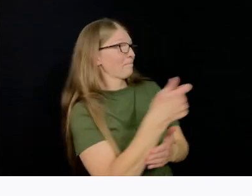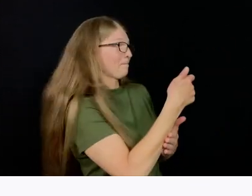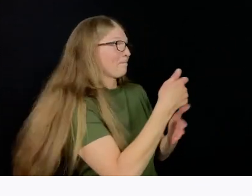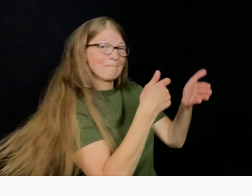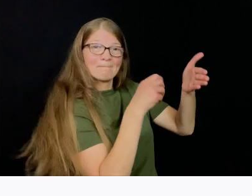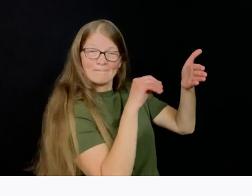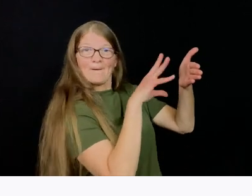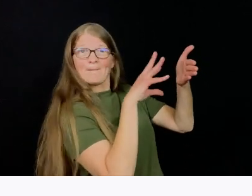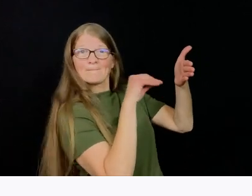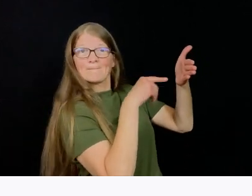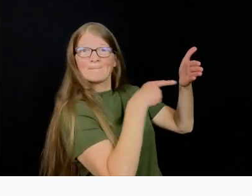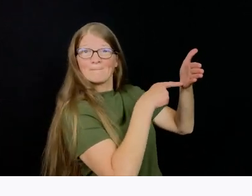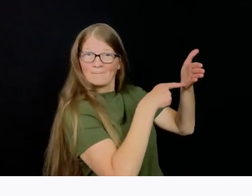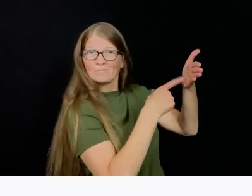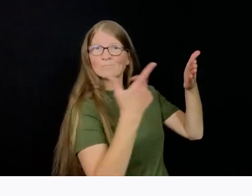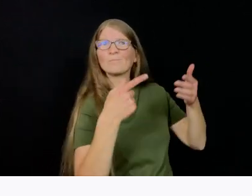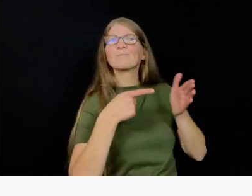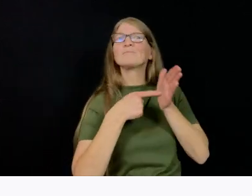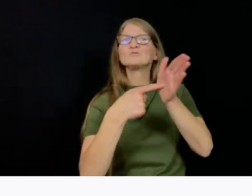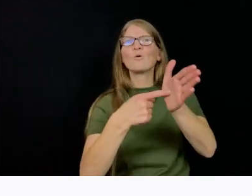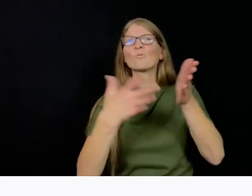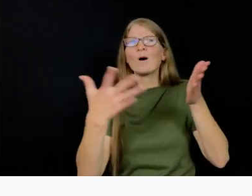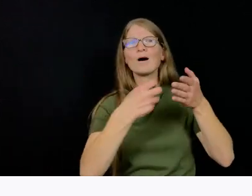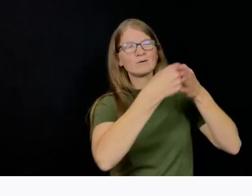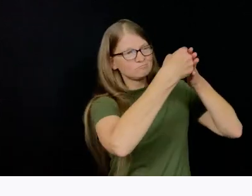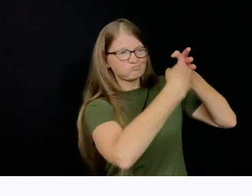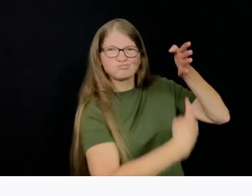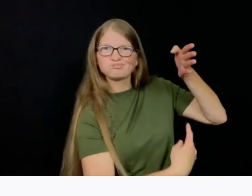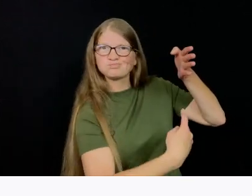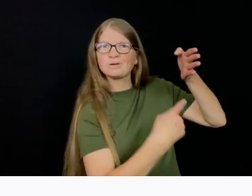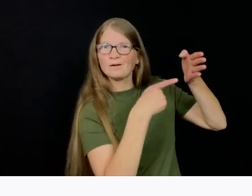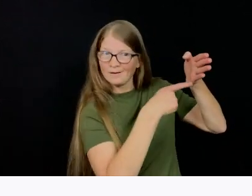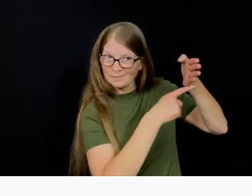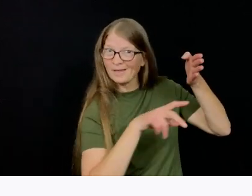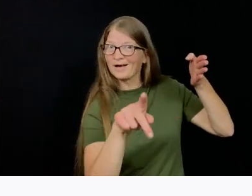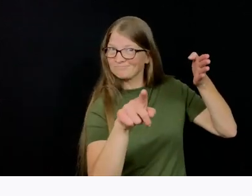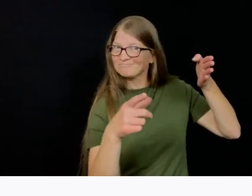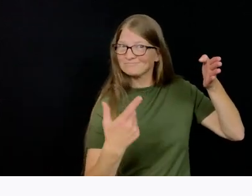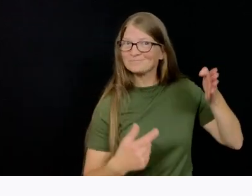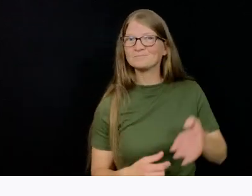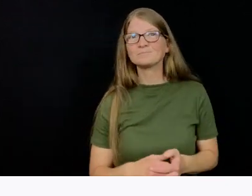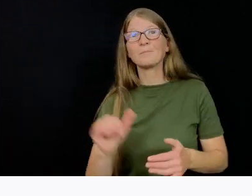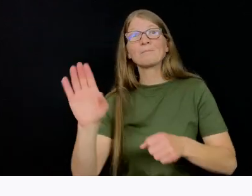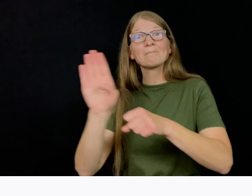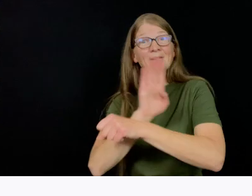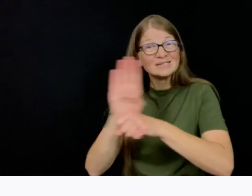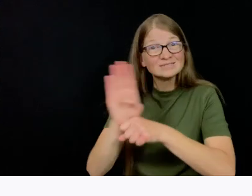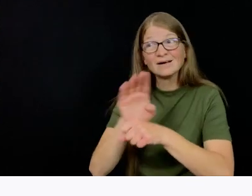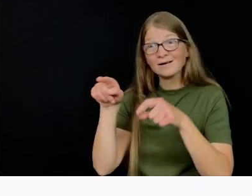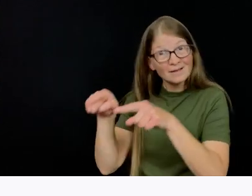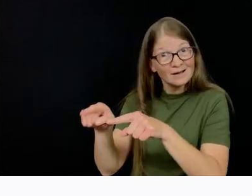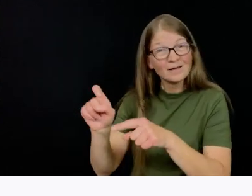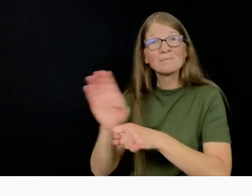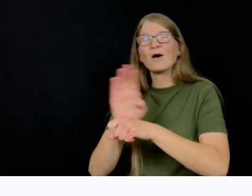يمكنكم وبسرعة رؤية معلومات حول مطعم ما هل هو مفتوح ما مدى ازدحامه وتصنيفه باستخدام النجوم، وغيرها